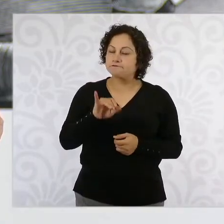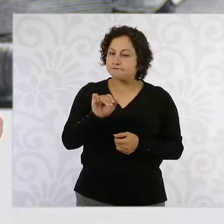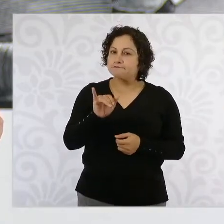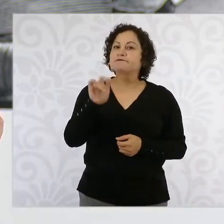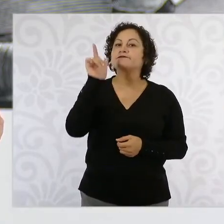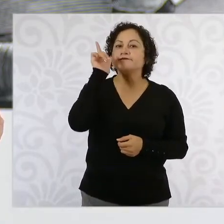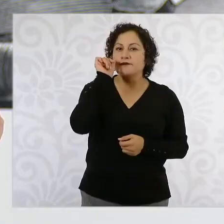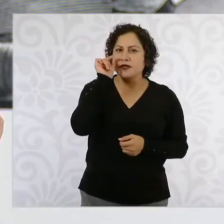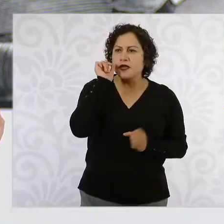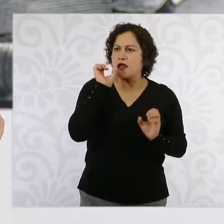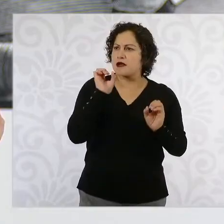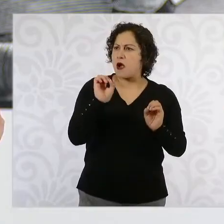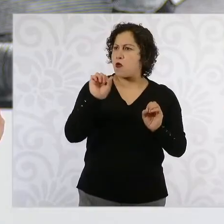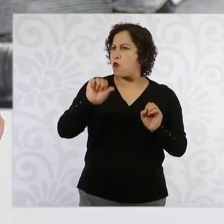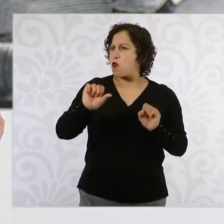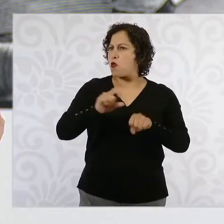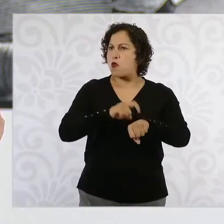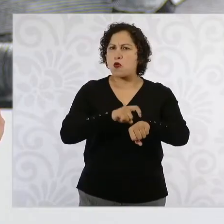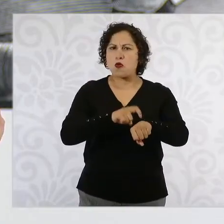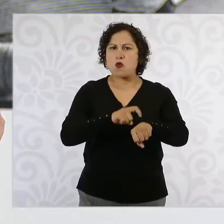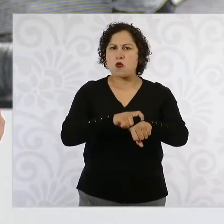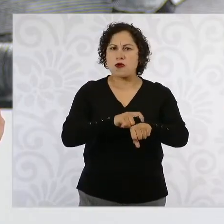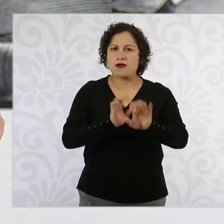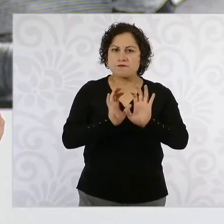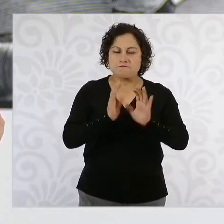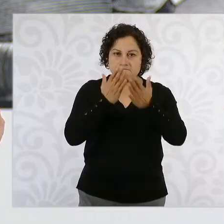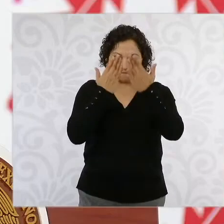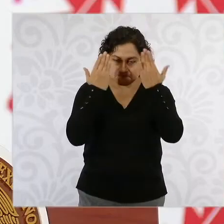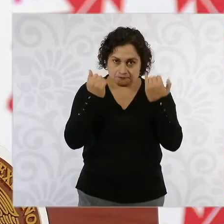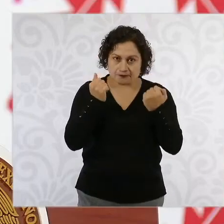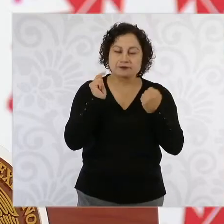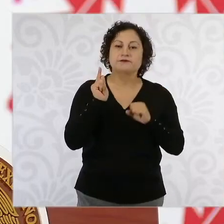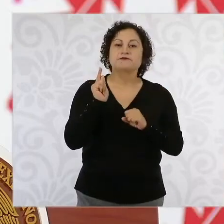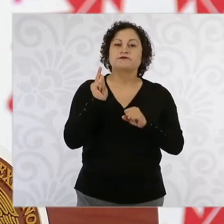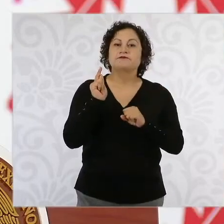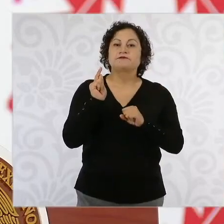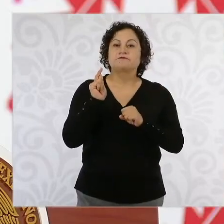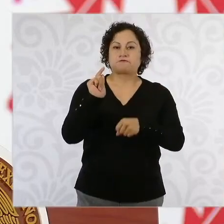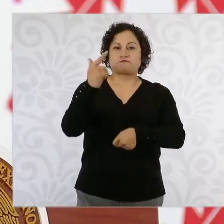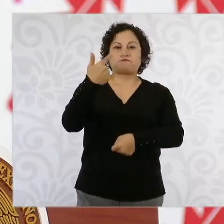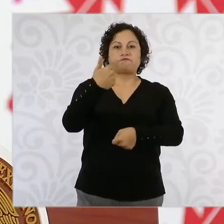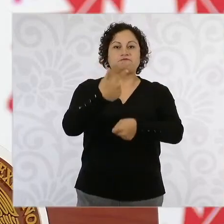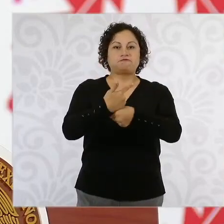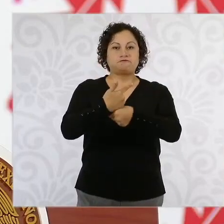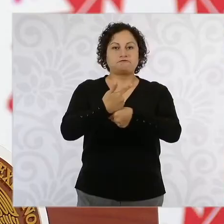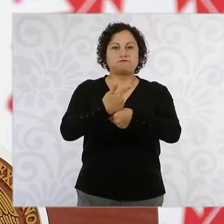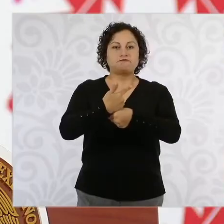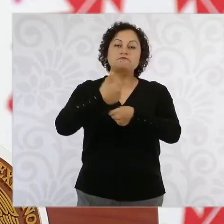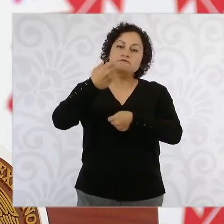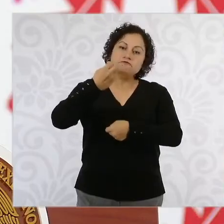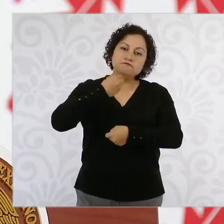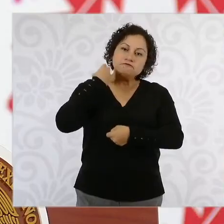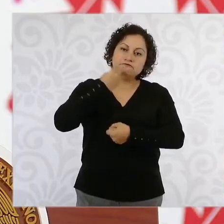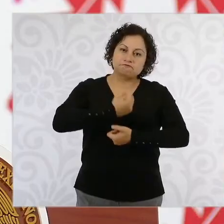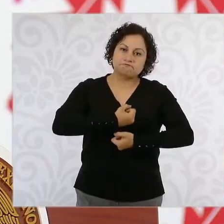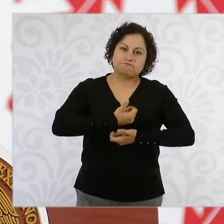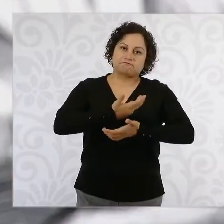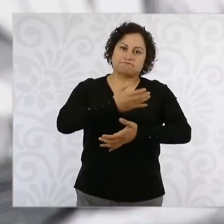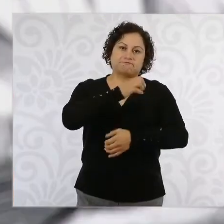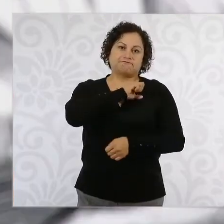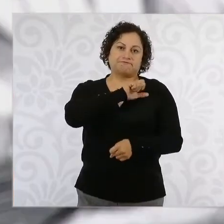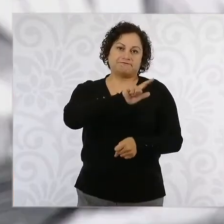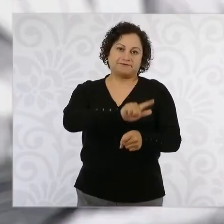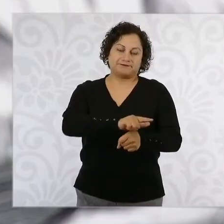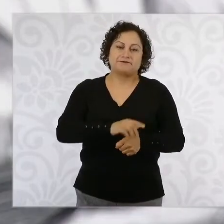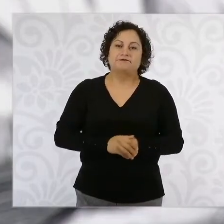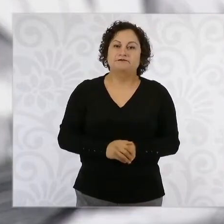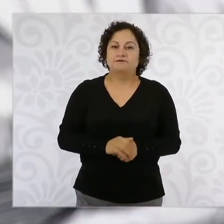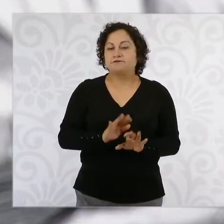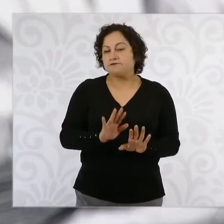ratito no sé cómo estén los tiempos eh un mensaje especial primero desearle a todas las familias